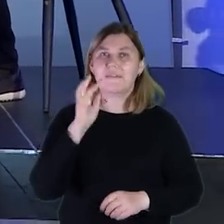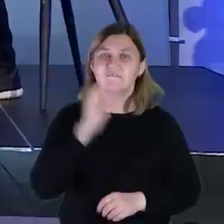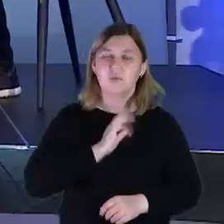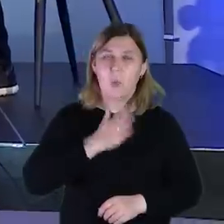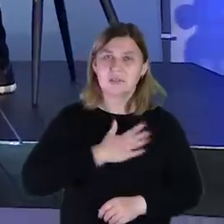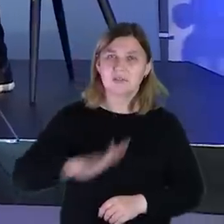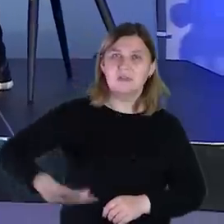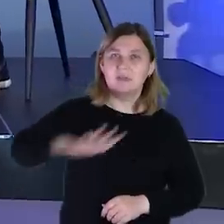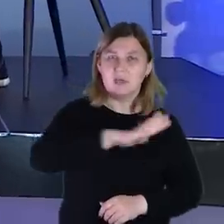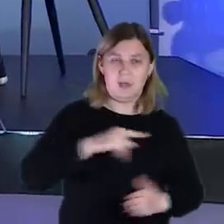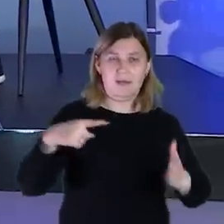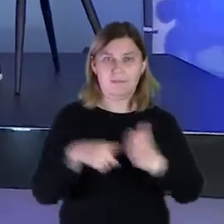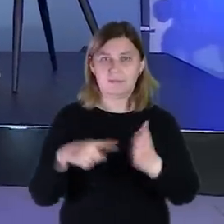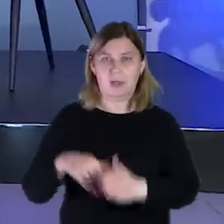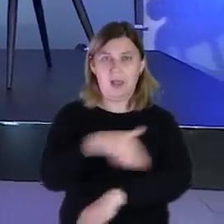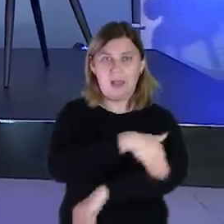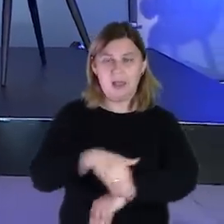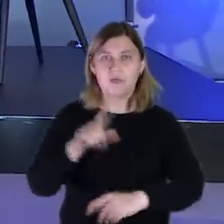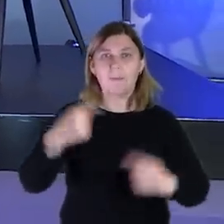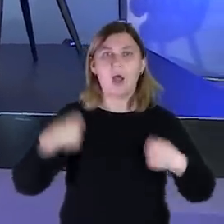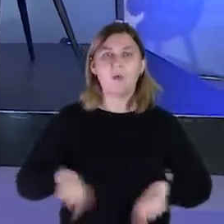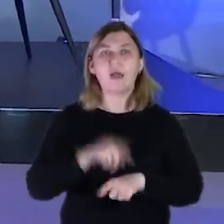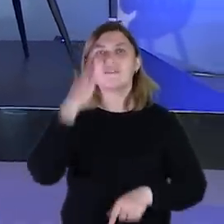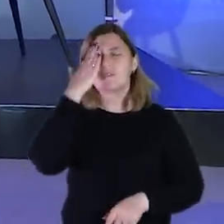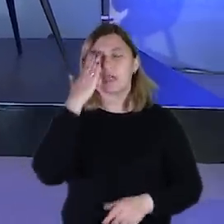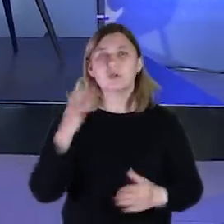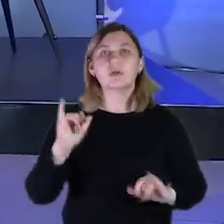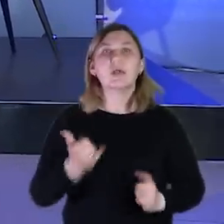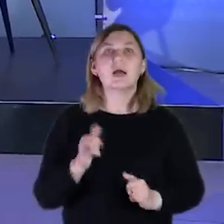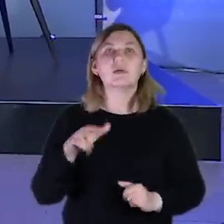własne wytyczone granice. Tak, żeby obywatel wiedział, jakie normy obowiązują na danym